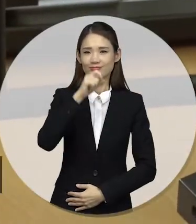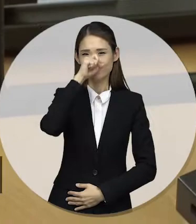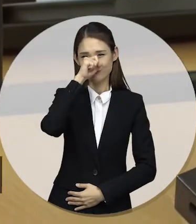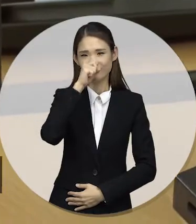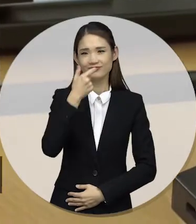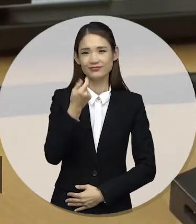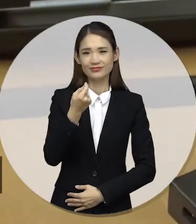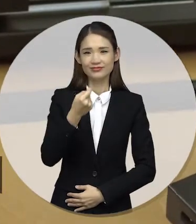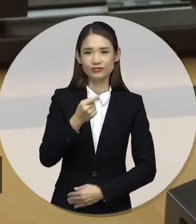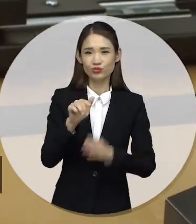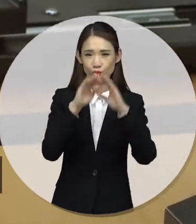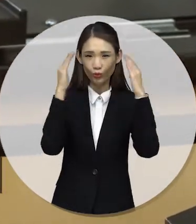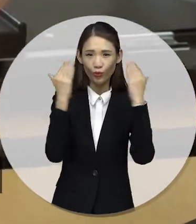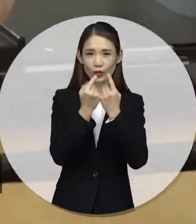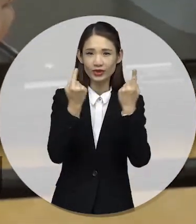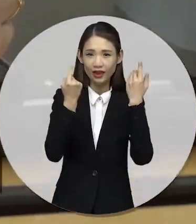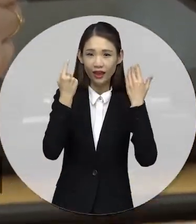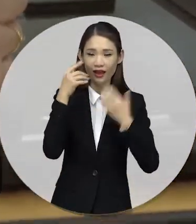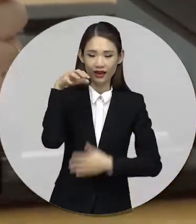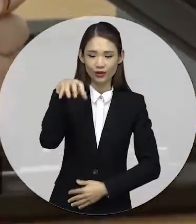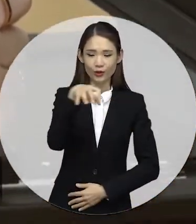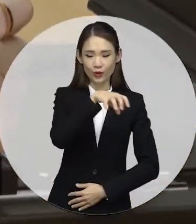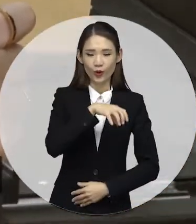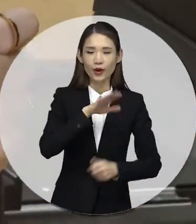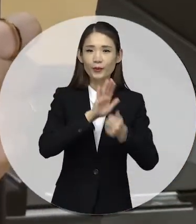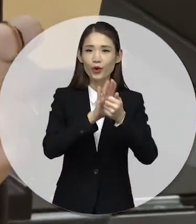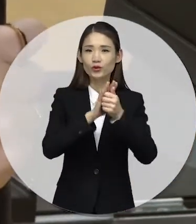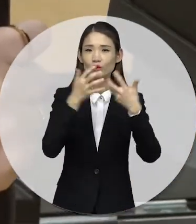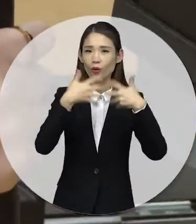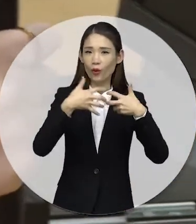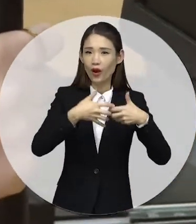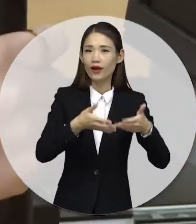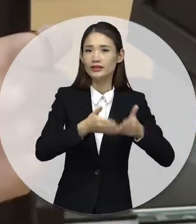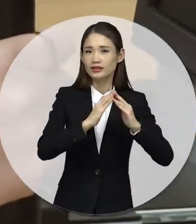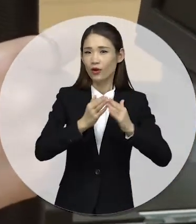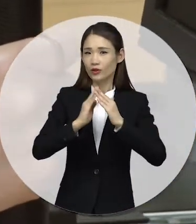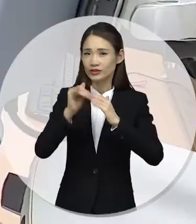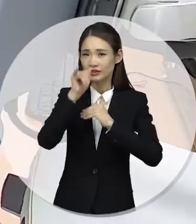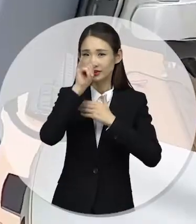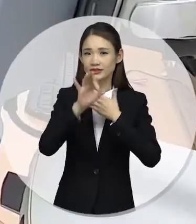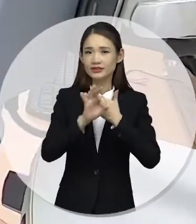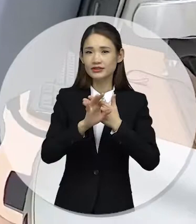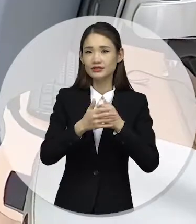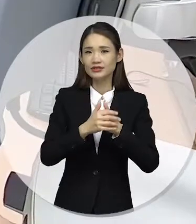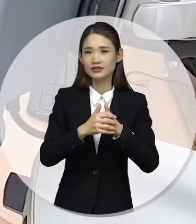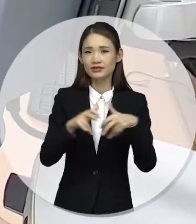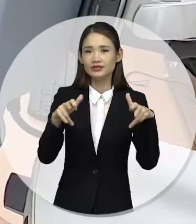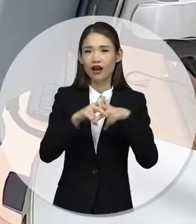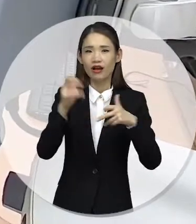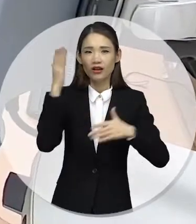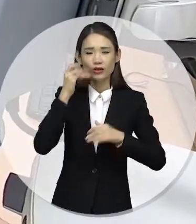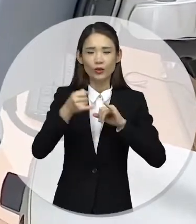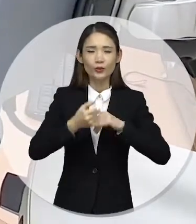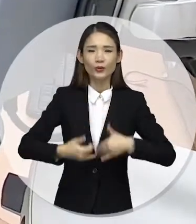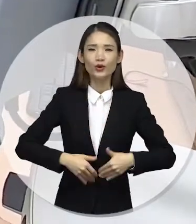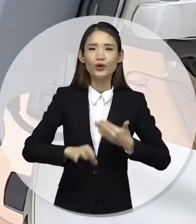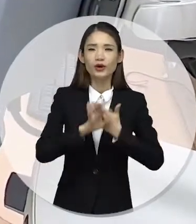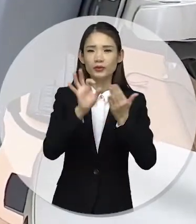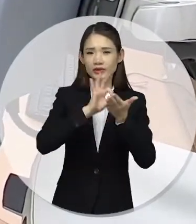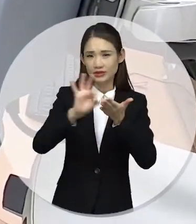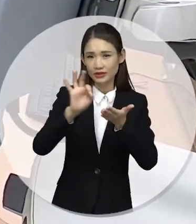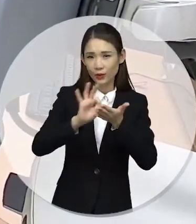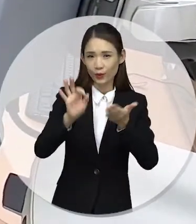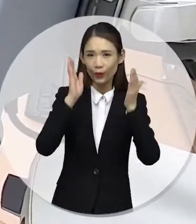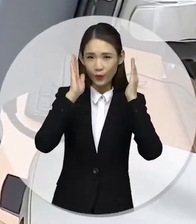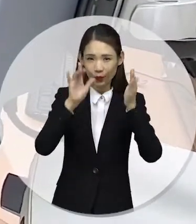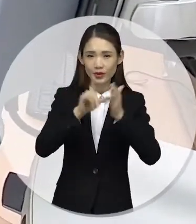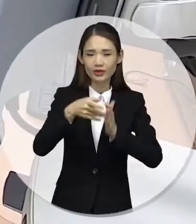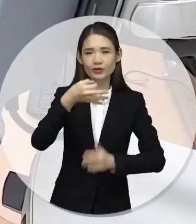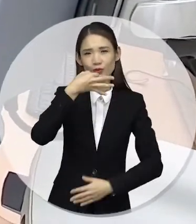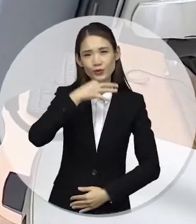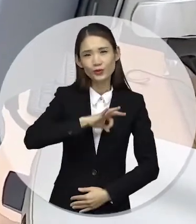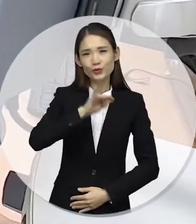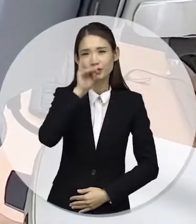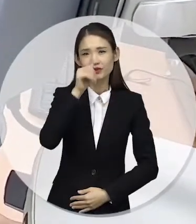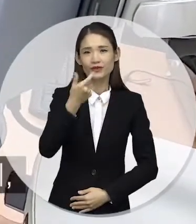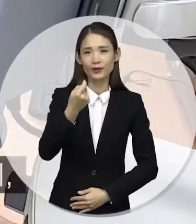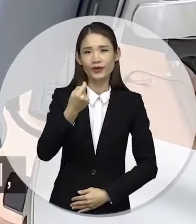사실 모든 대학교에 그래서 이런 보조공학기기들이 설치되어 있으면 장애 학생들이 필요할 때 쓰고, 공부할 때도 되게 유용할 거라고 생각해.